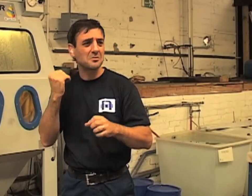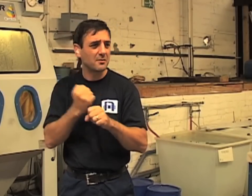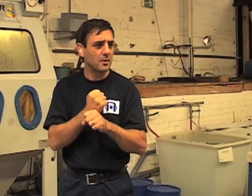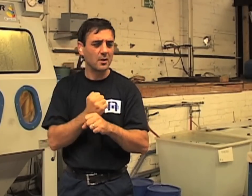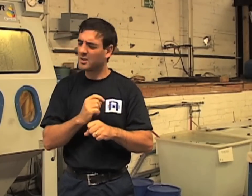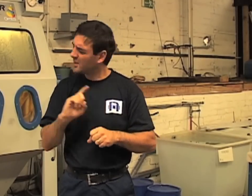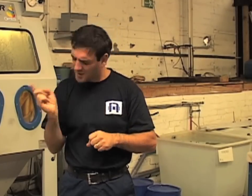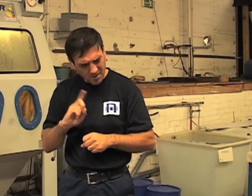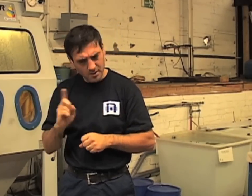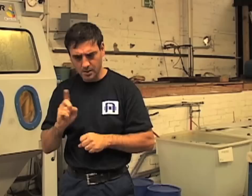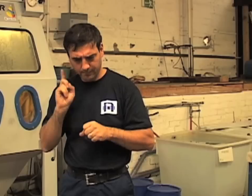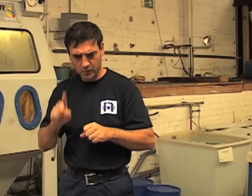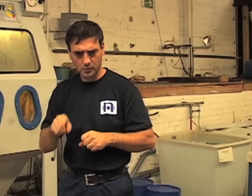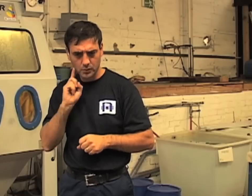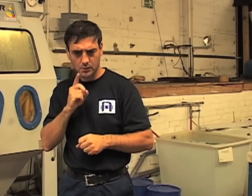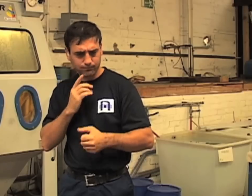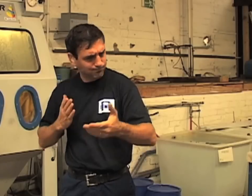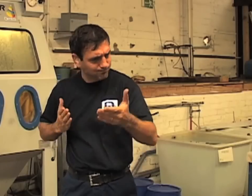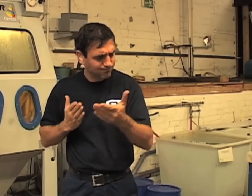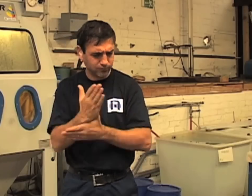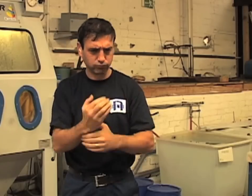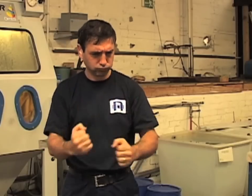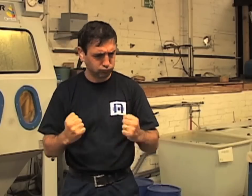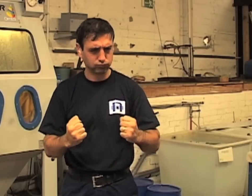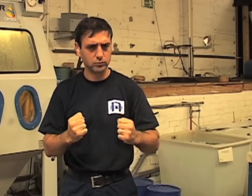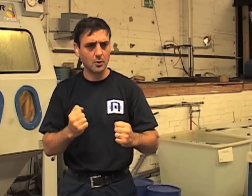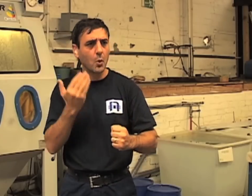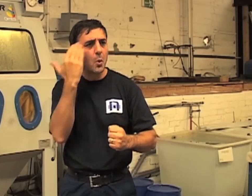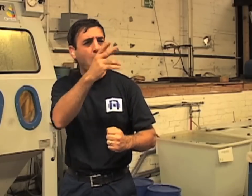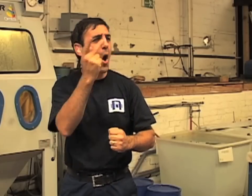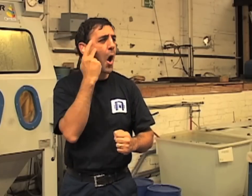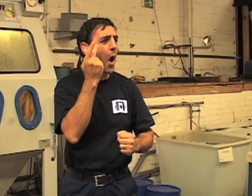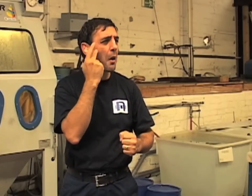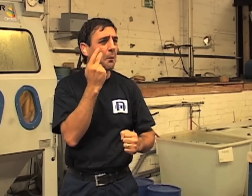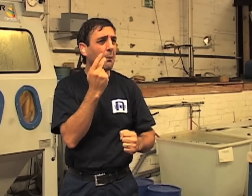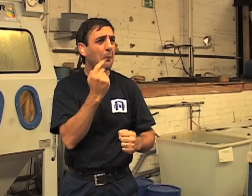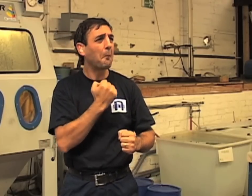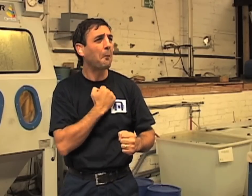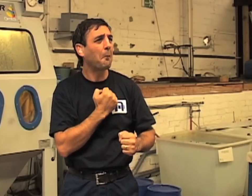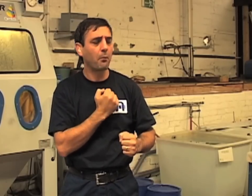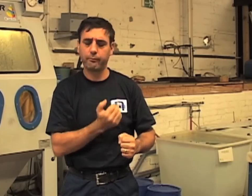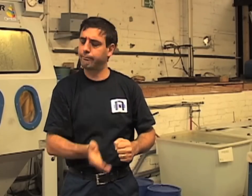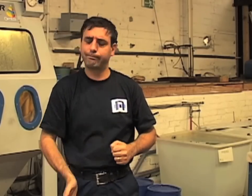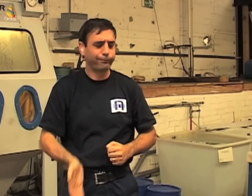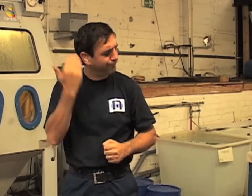les sourds doivent foncer et ne pas avoir peur de franchir les obstacles. Ils ont des compétences égales à celles des entendants.